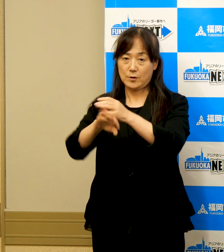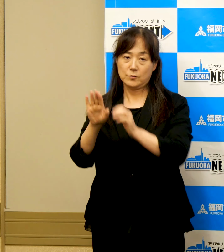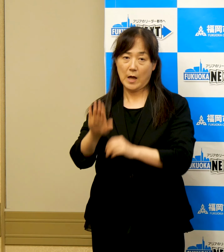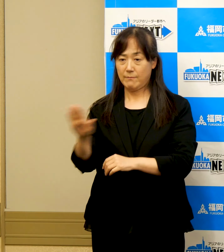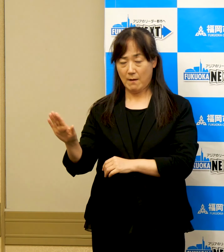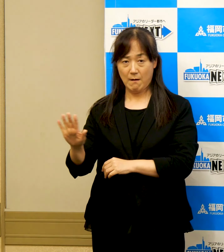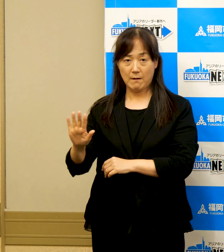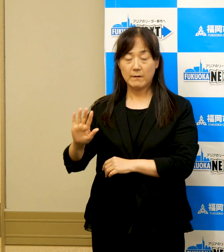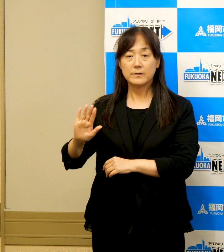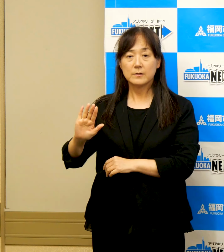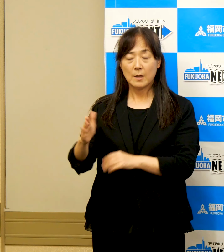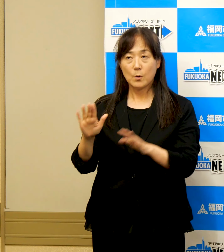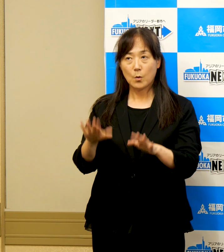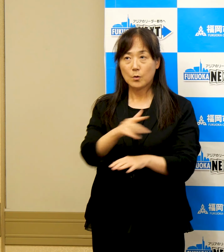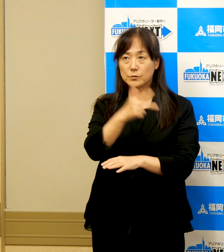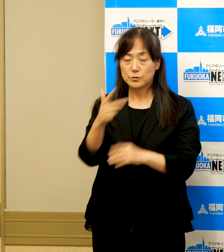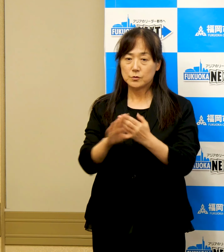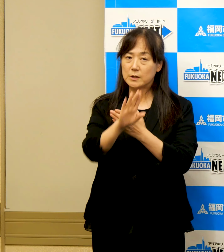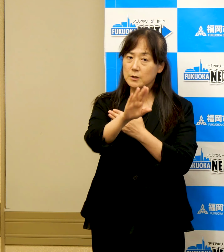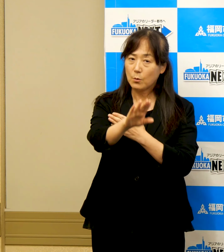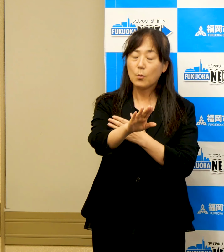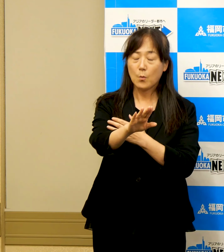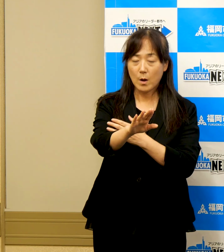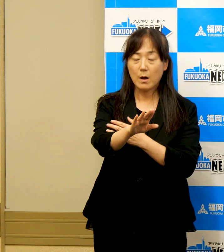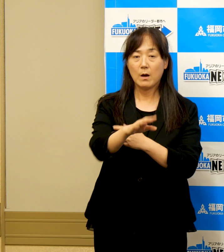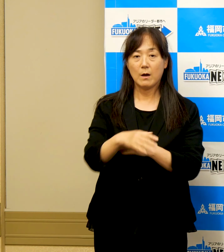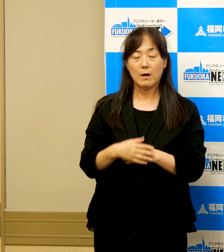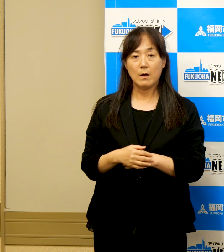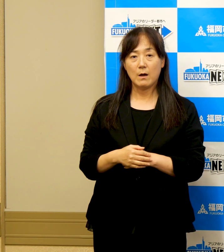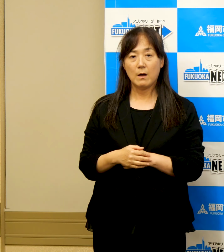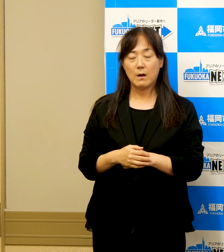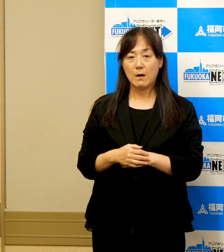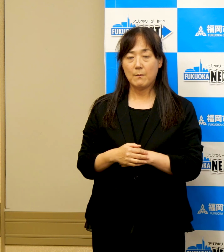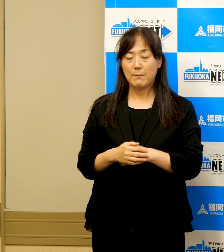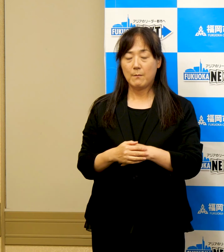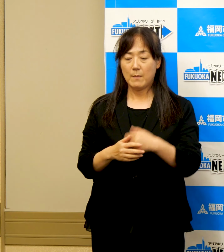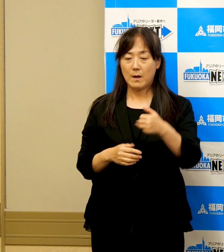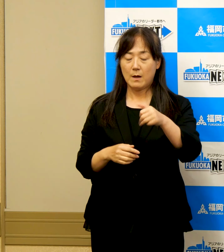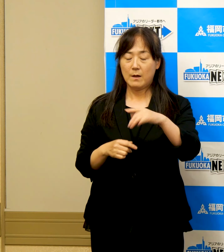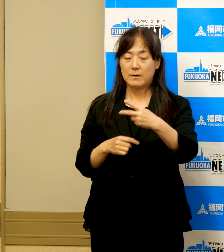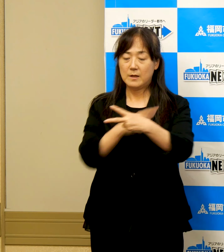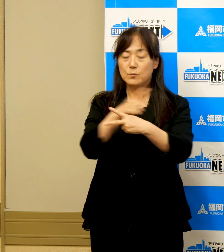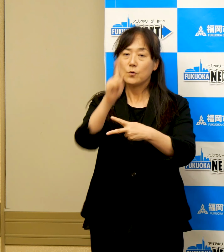ただ今週以降が半分くらいになっている 予約が